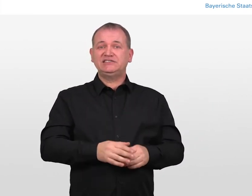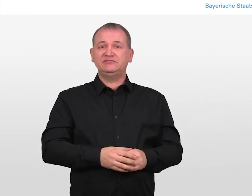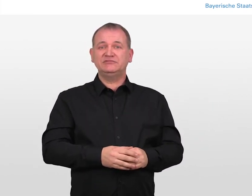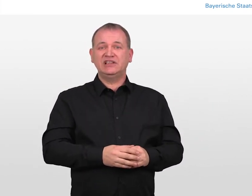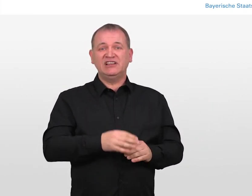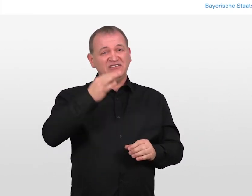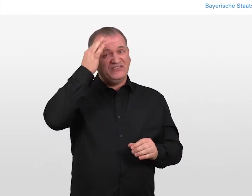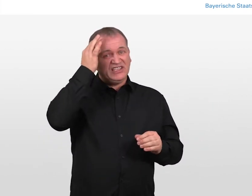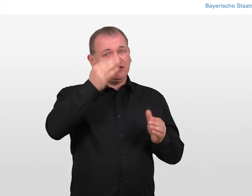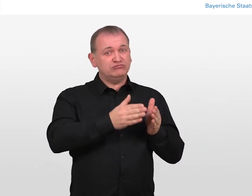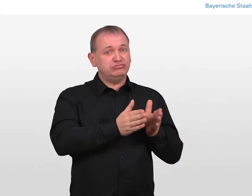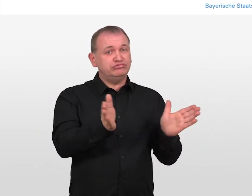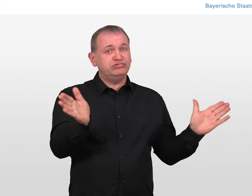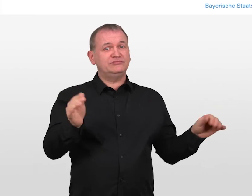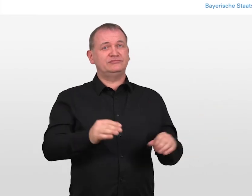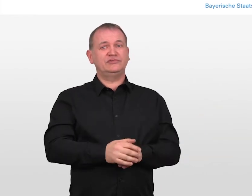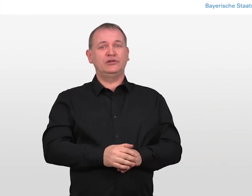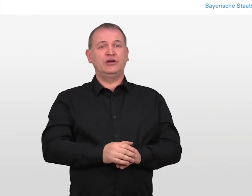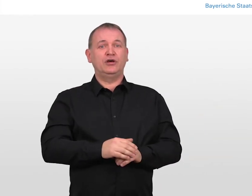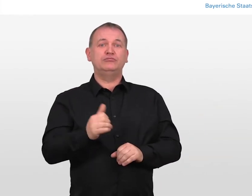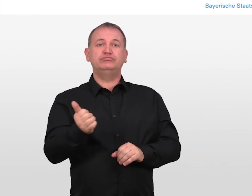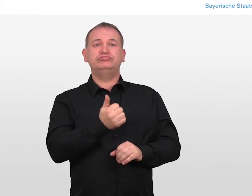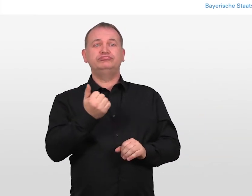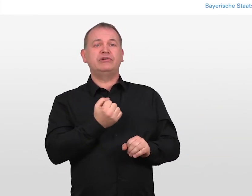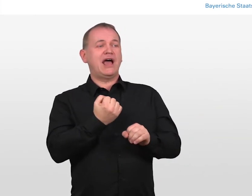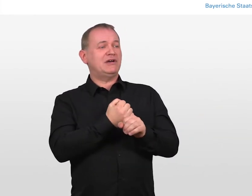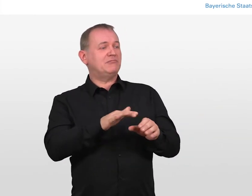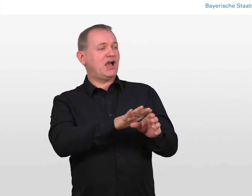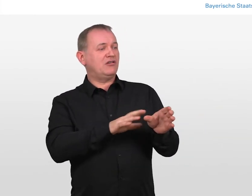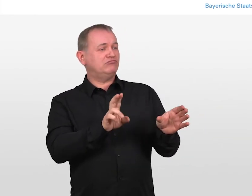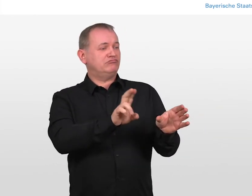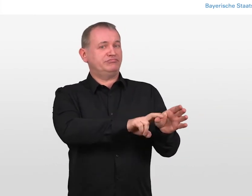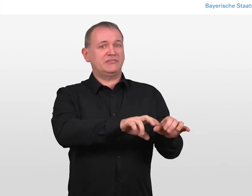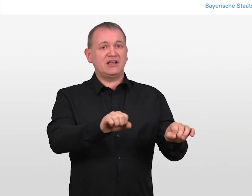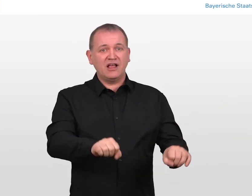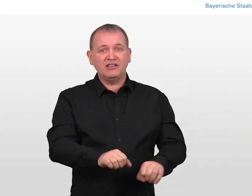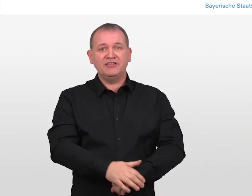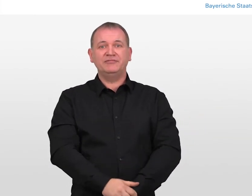breites Wissen und einen optimalen Start in den Arbeitsmarkt.